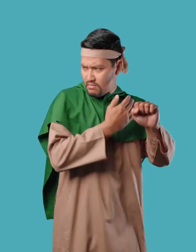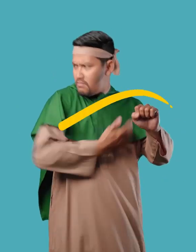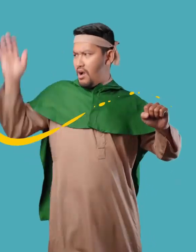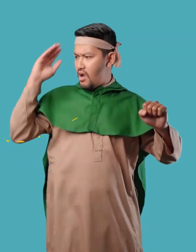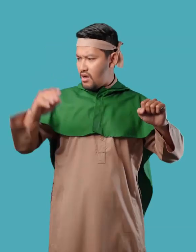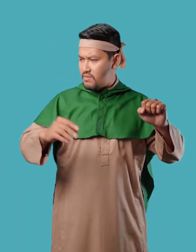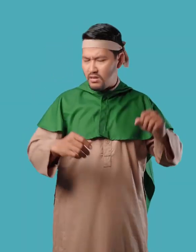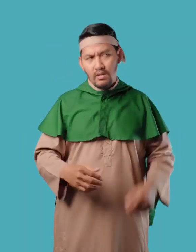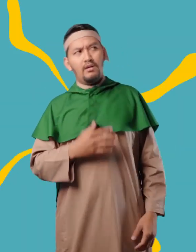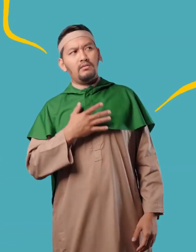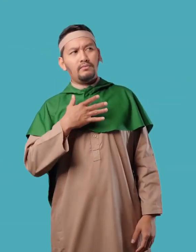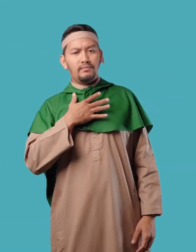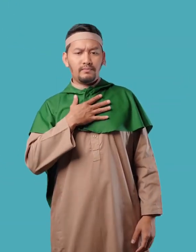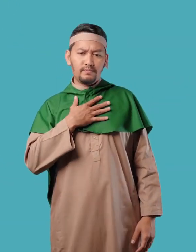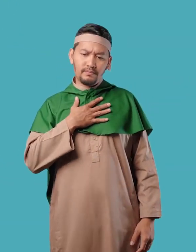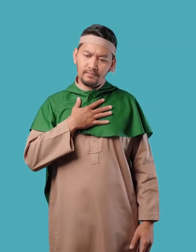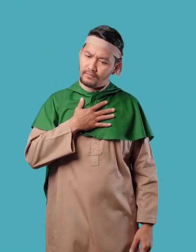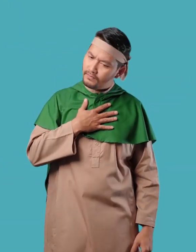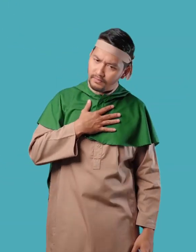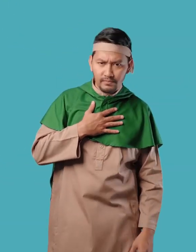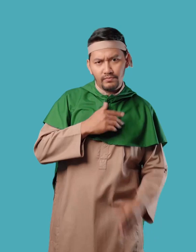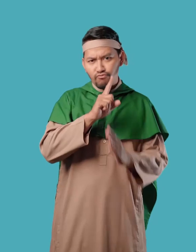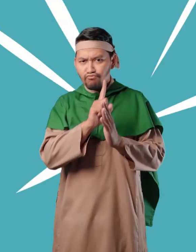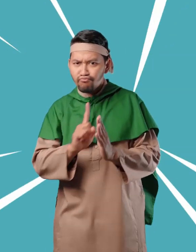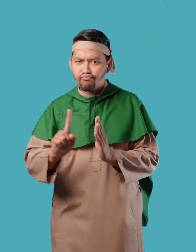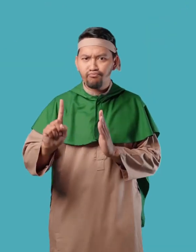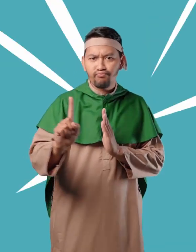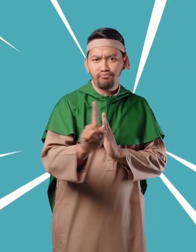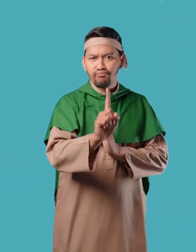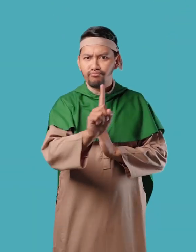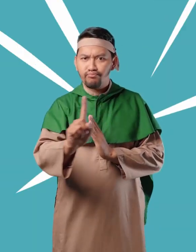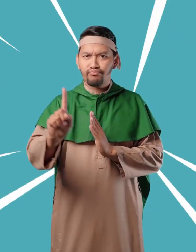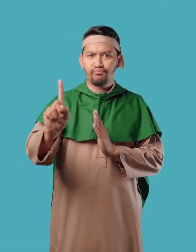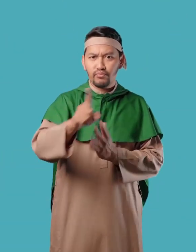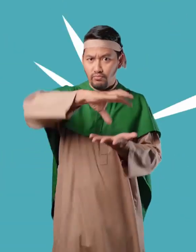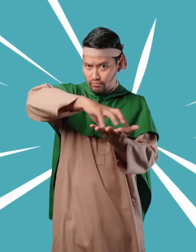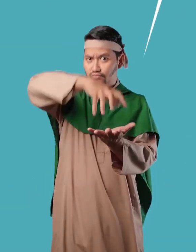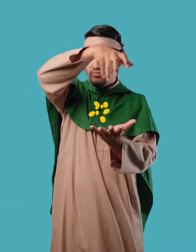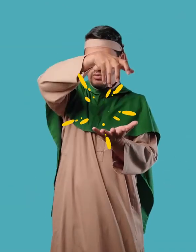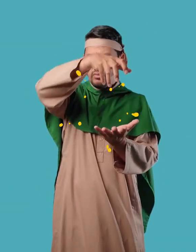Pertama kali yang diajaknya adalah ayahnya sendiri. Namun, ayahnya tidak mau mengikuti ajakan Nabi Ibrahim